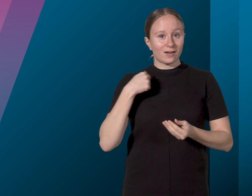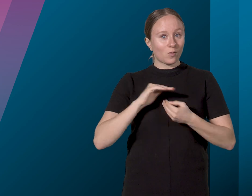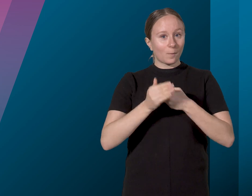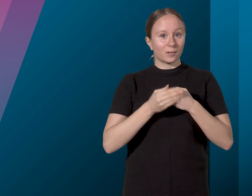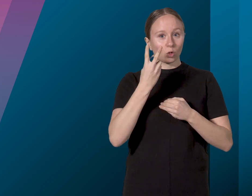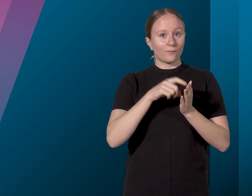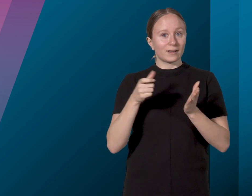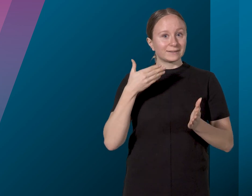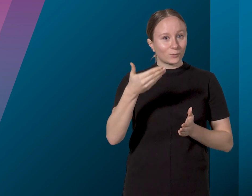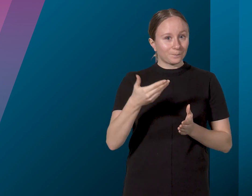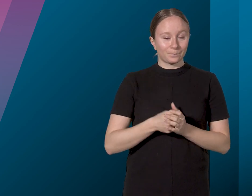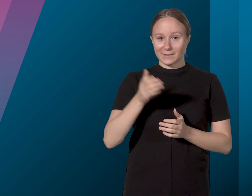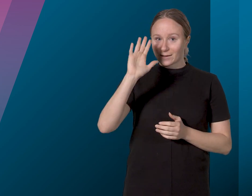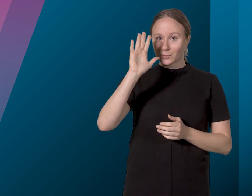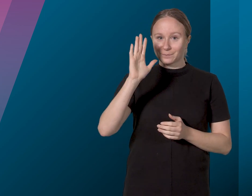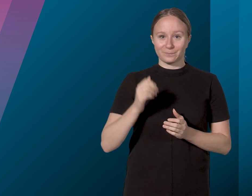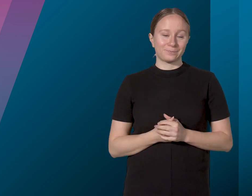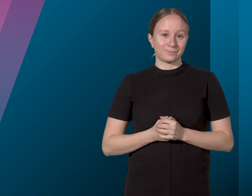Vi återkommer om två veckor, hej då!